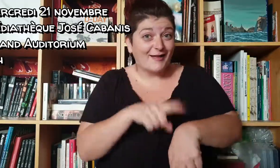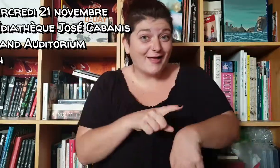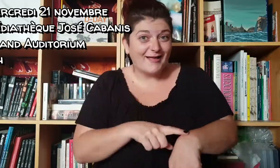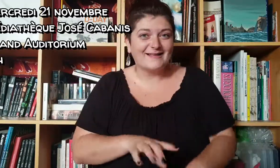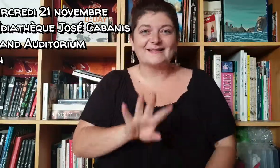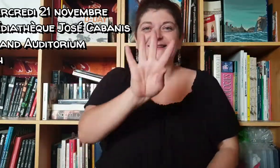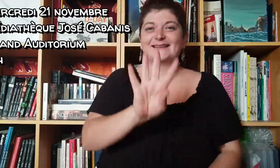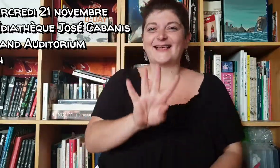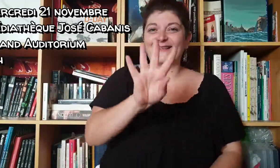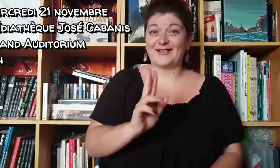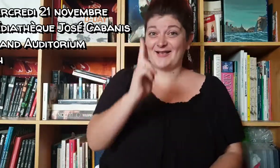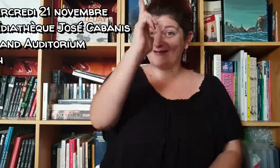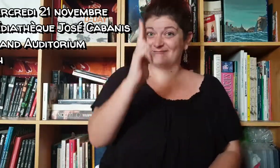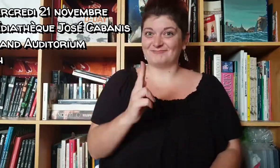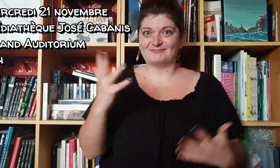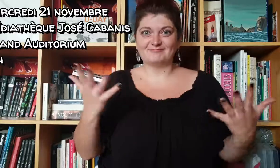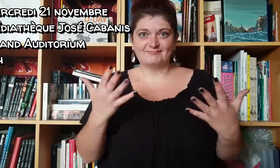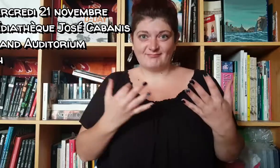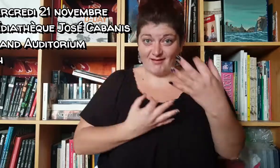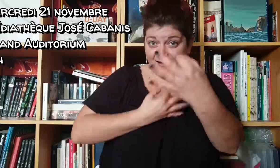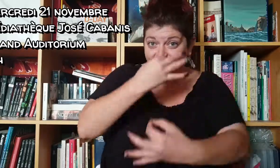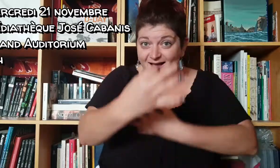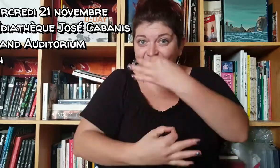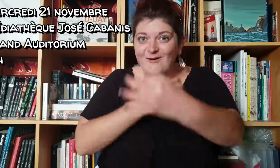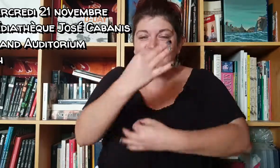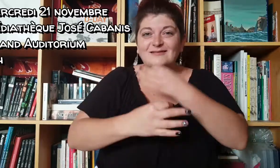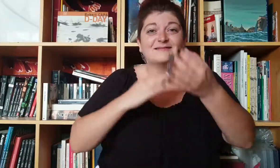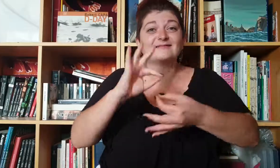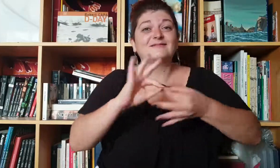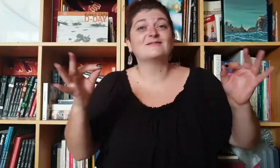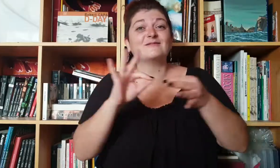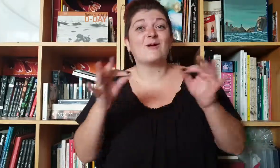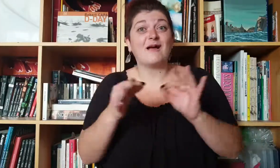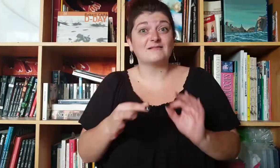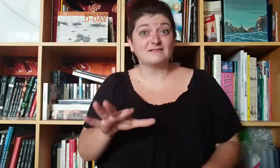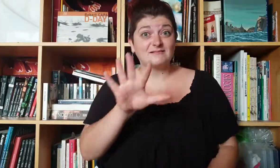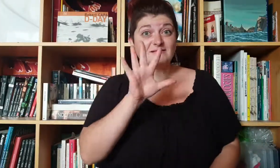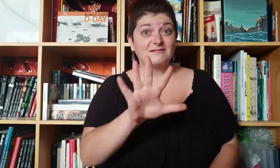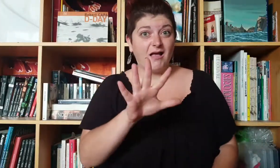A 16h, nous raconterons 5 histoires